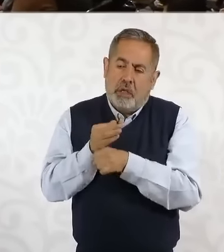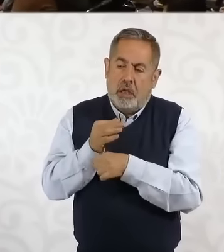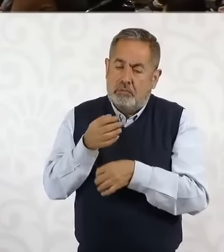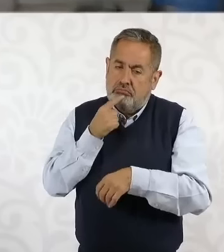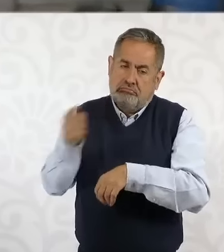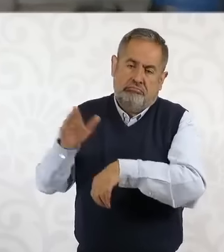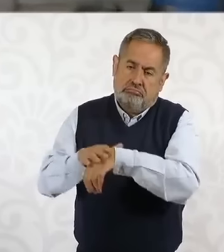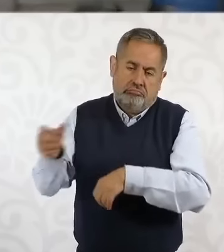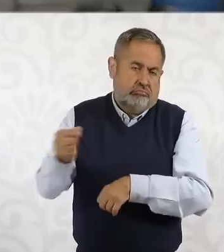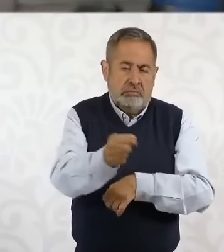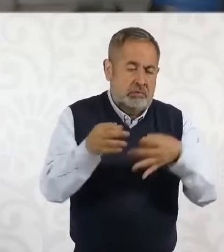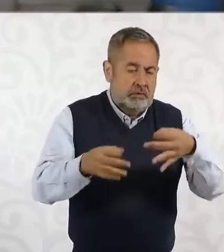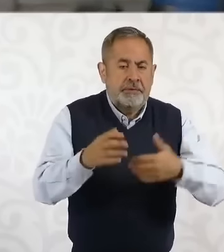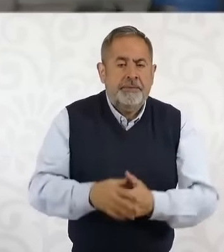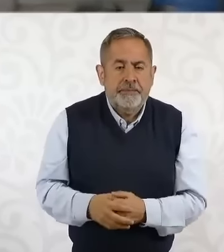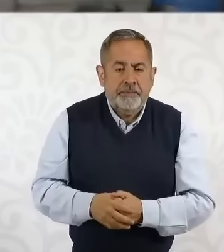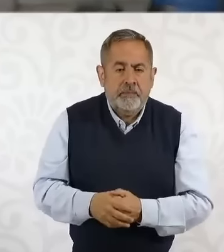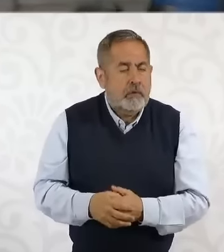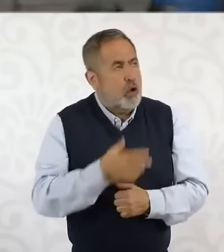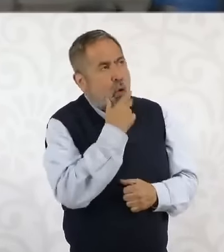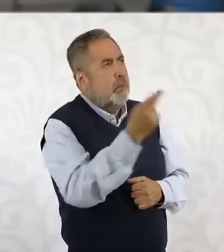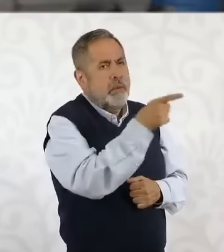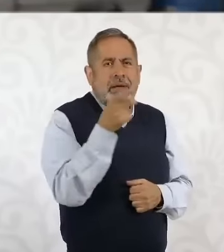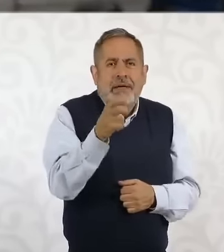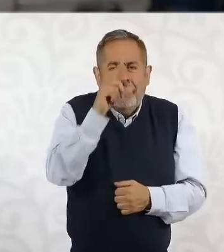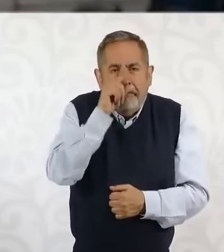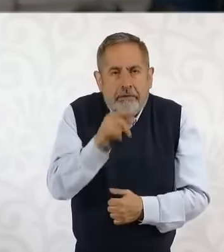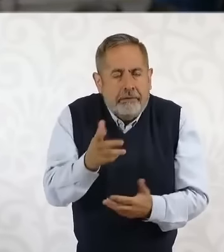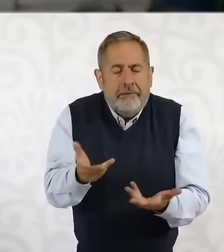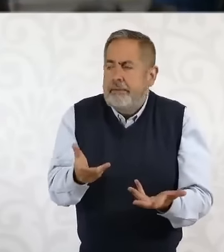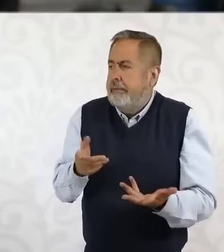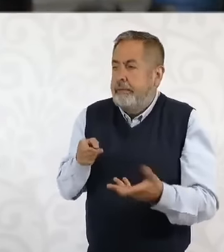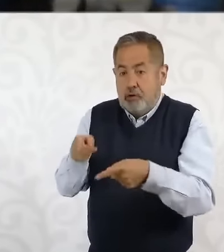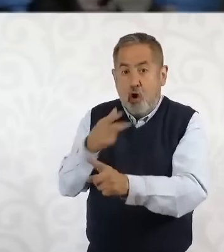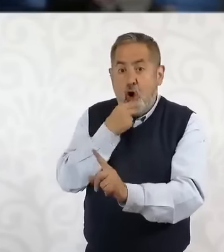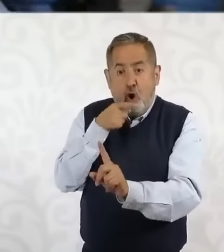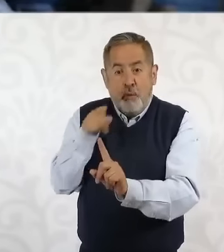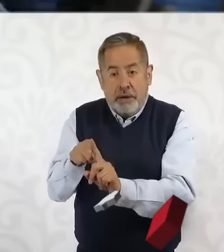su estrategia? ¿Cómo afectan el que se hayan entregado a estos? A final de cuentas, el tema del